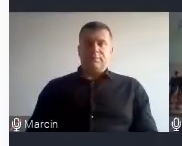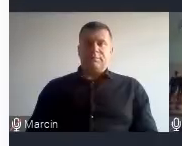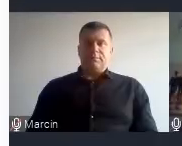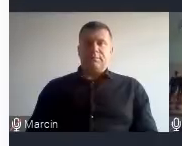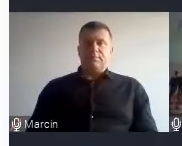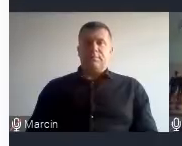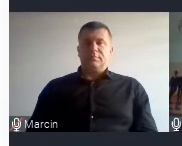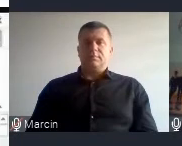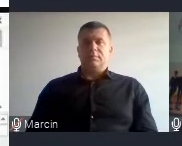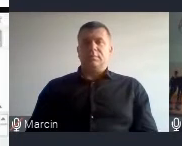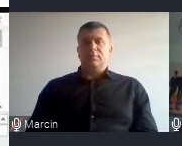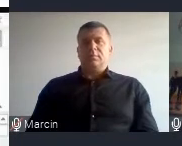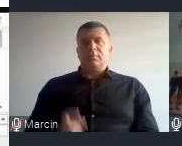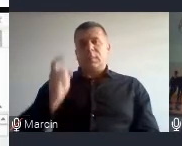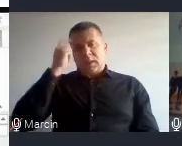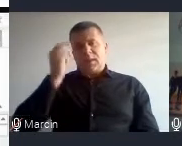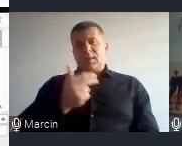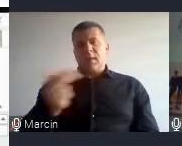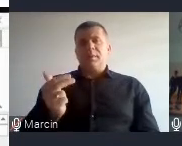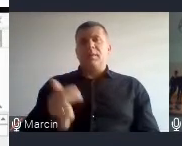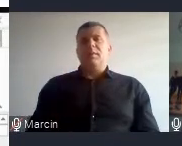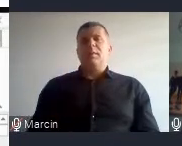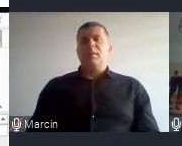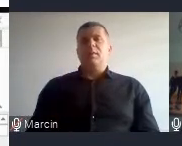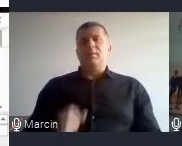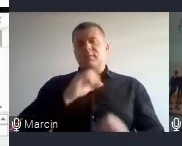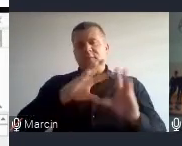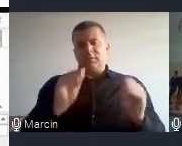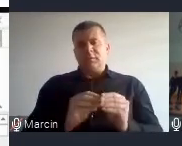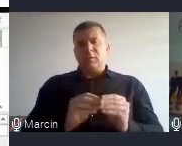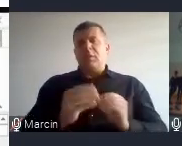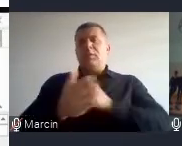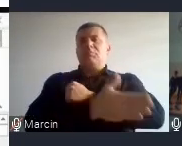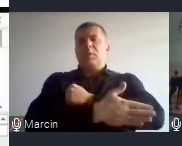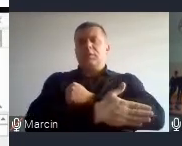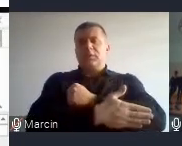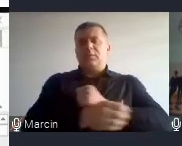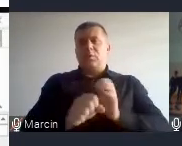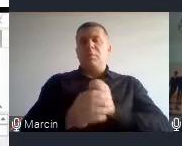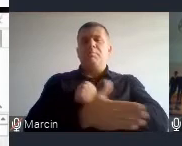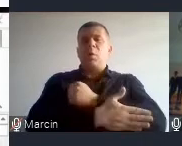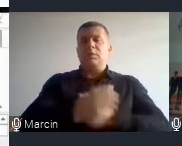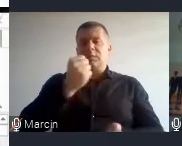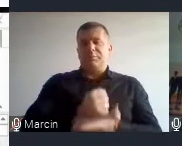zagadnienie od takich zupełnych podstaw, od podstaw prawnych.